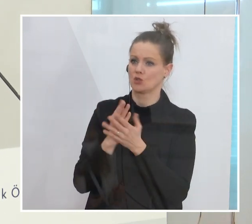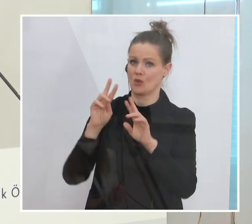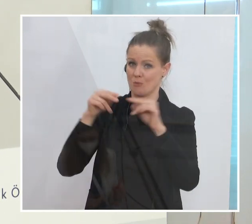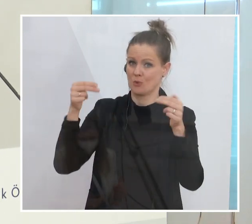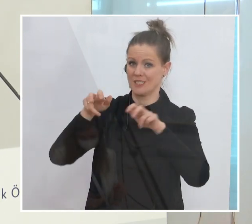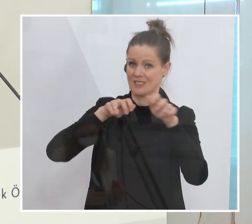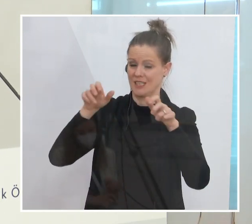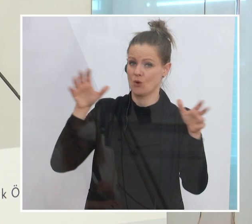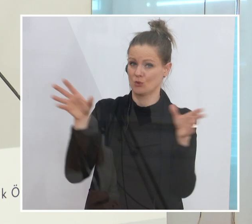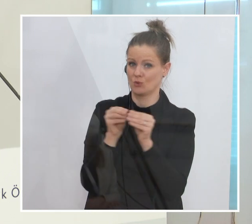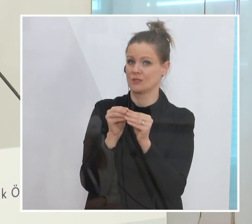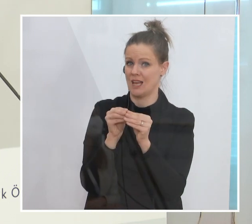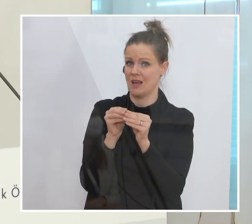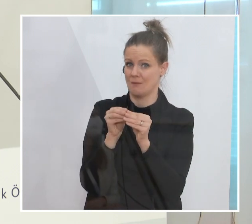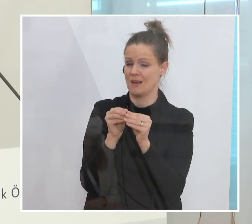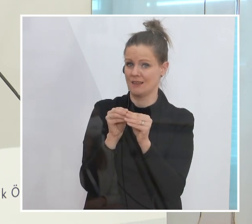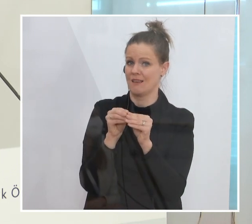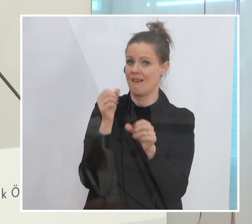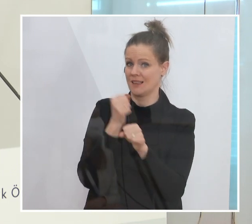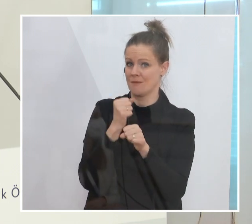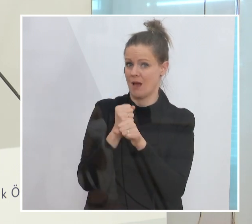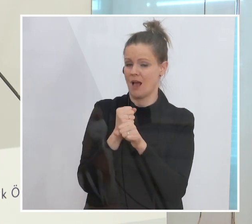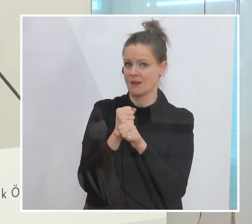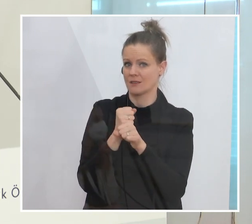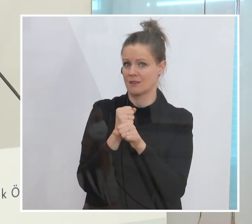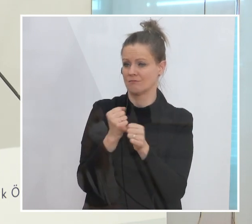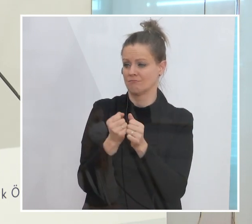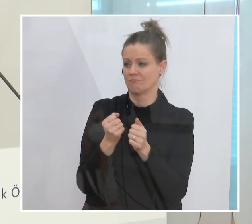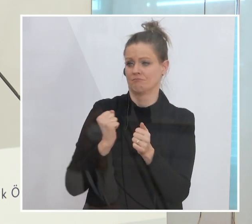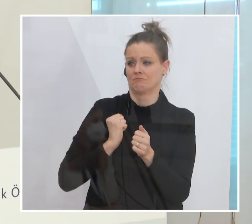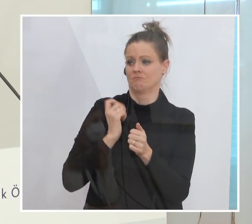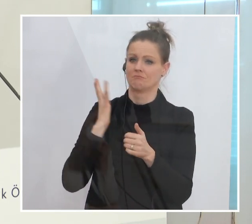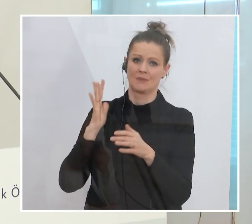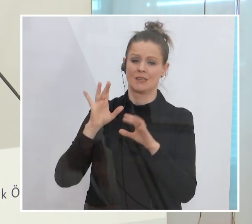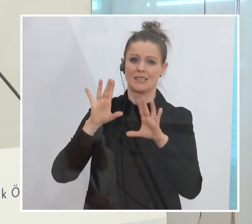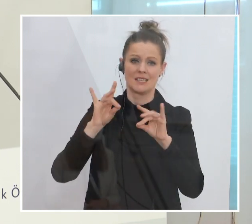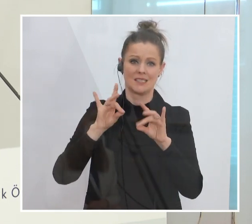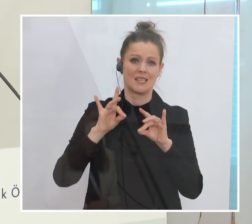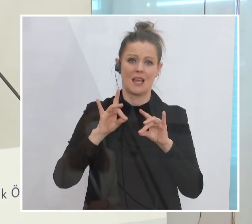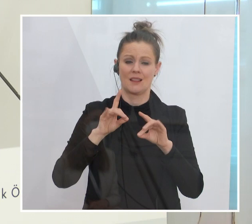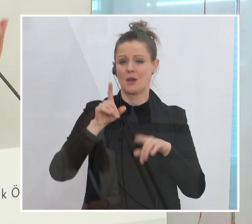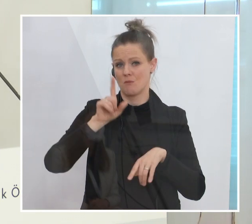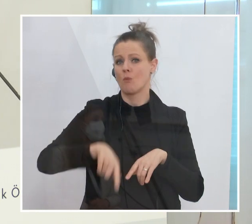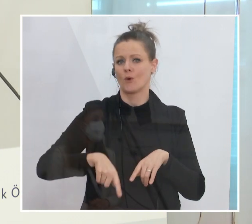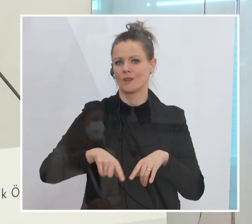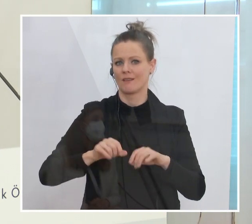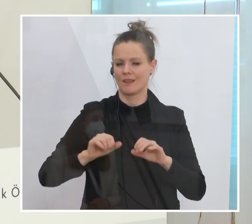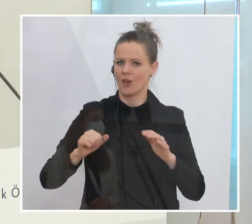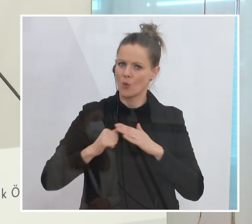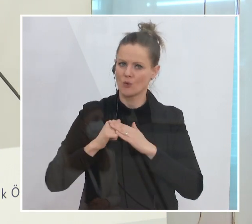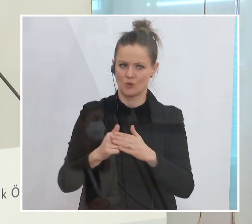geschnürt haben in den letzten 10 Monaten, auch greifen. Und so wird auch diese Phase noch zu